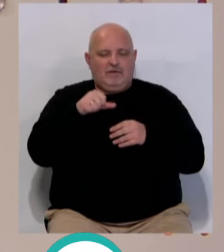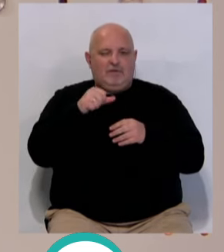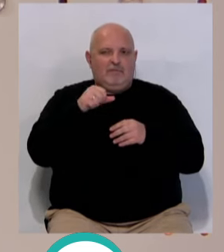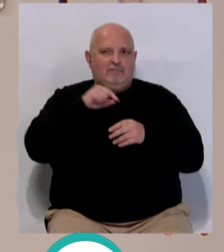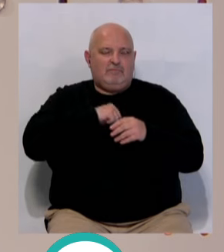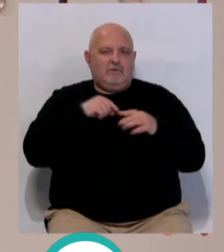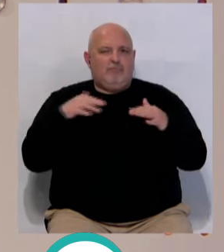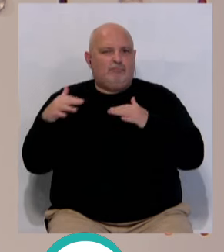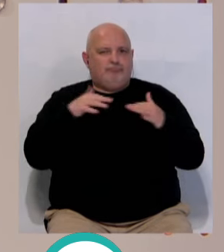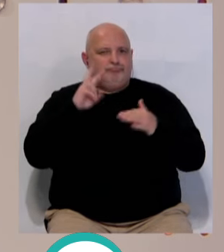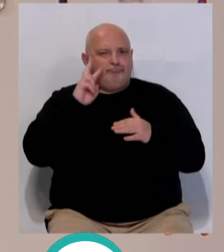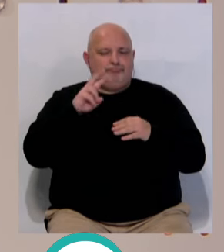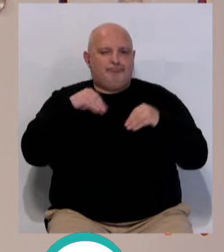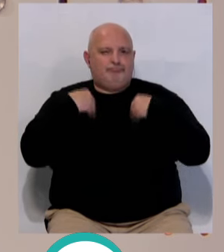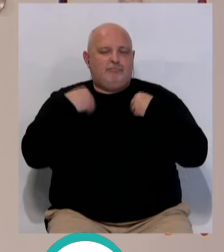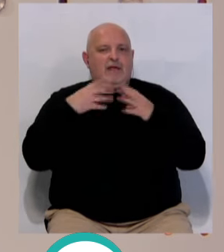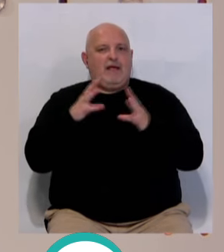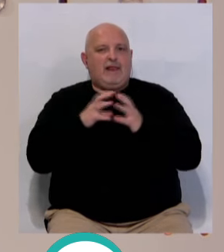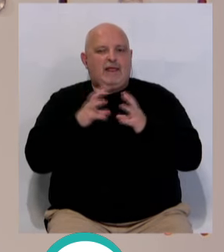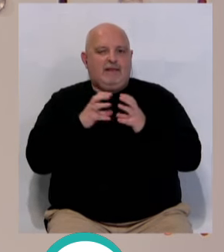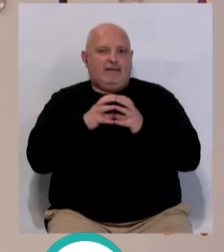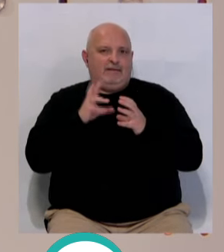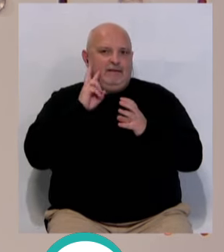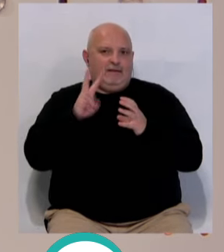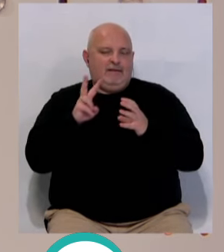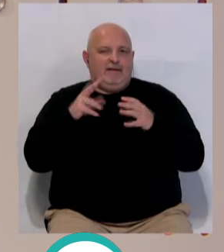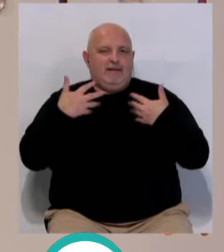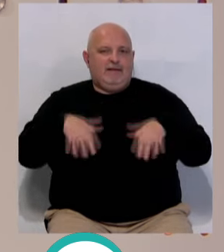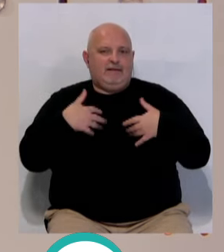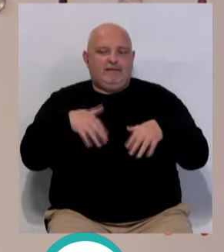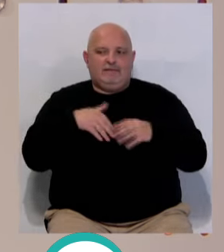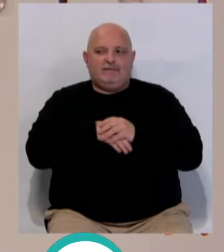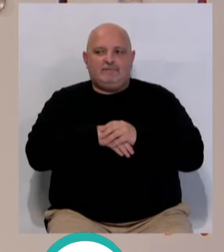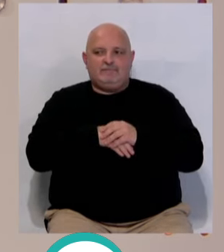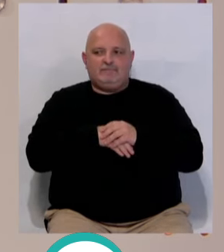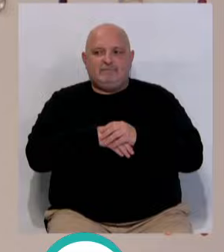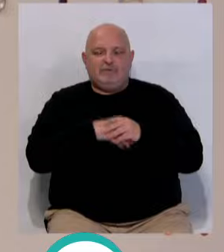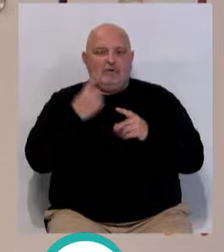un terreno de juego las ganas y y la alegría que te da pues verlo hacer pues una cosa que les gusta